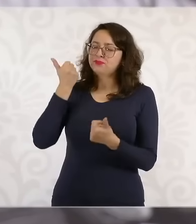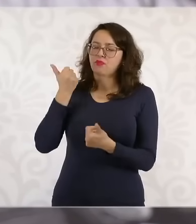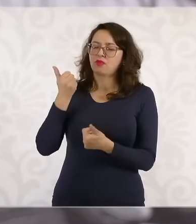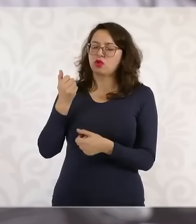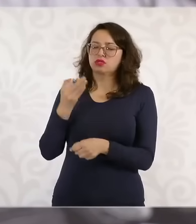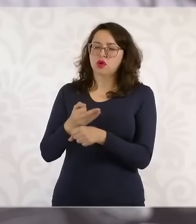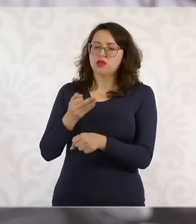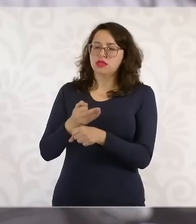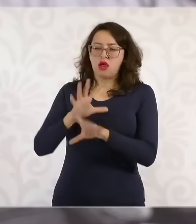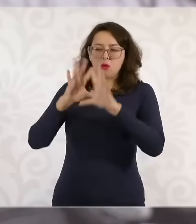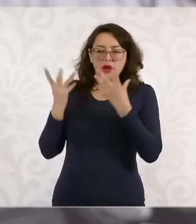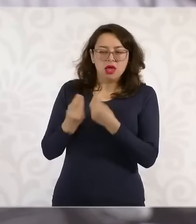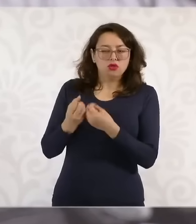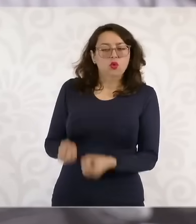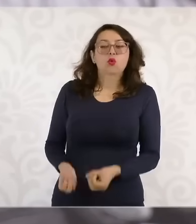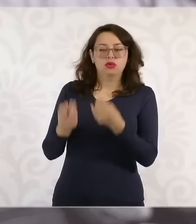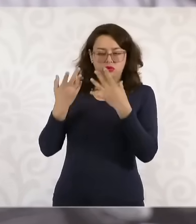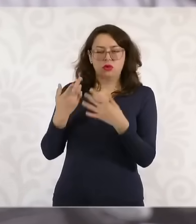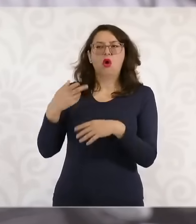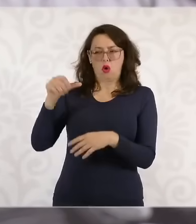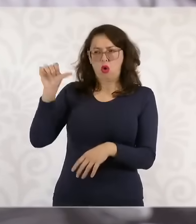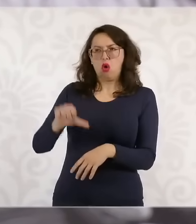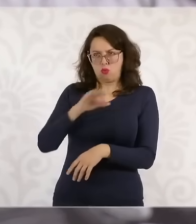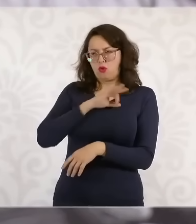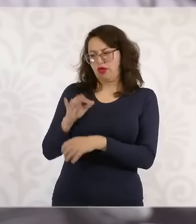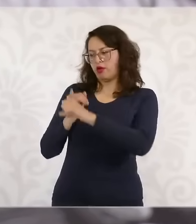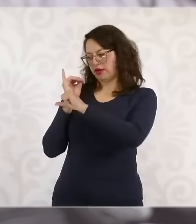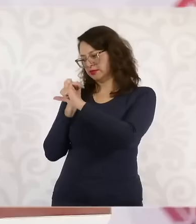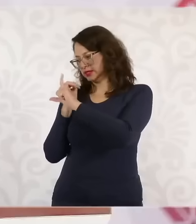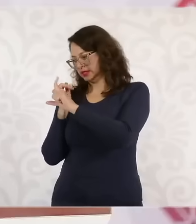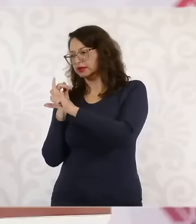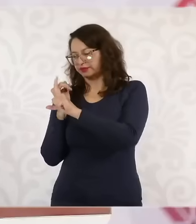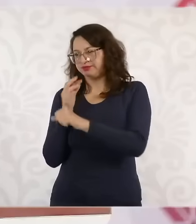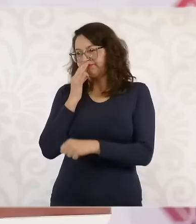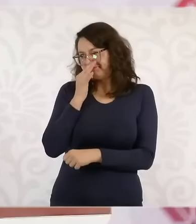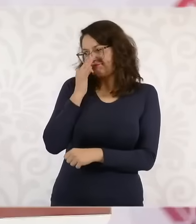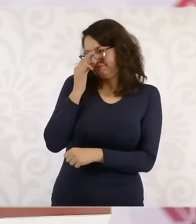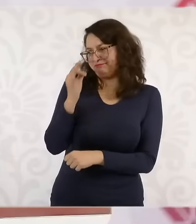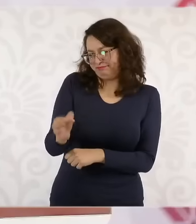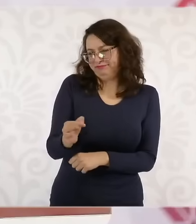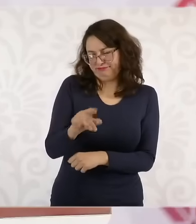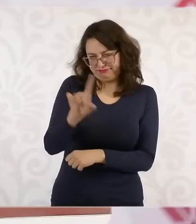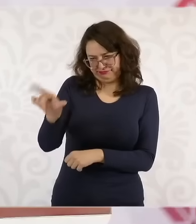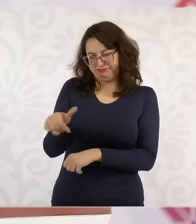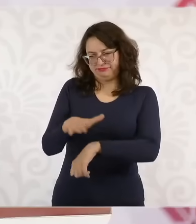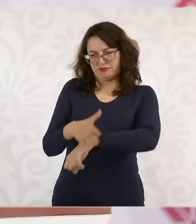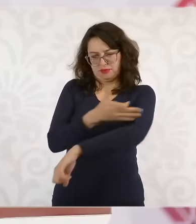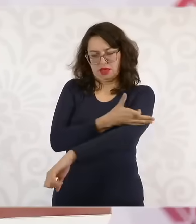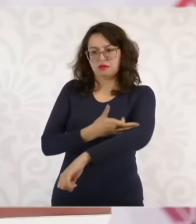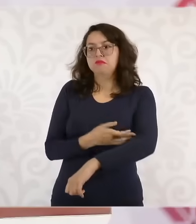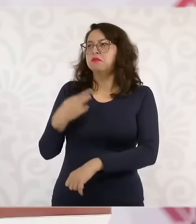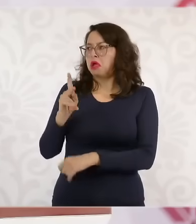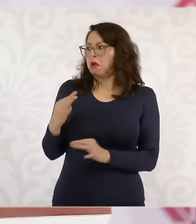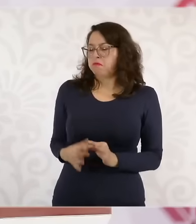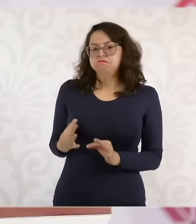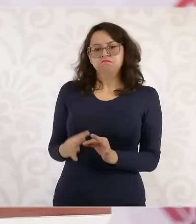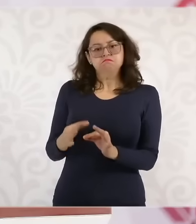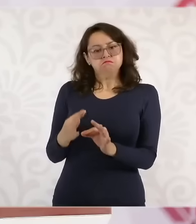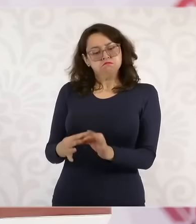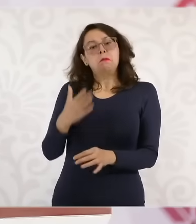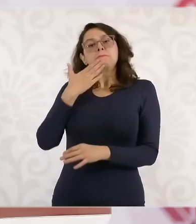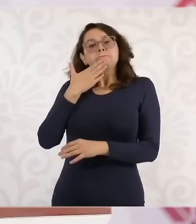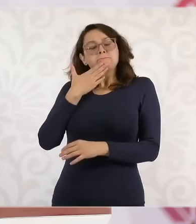ido muy bien en el en ese trabajo. Eh, solamente ayer me informaron sobre que ya tenemos la ISO, el